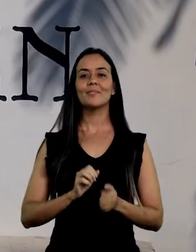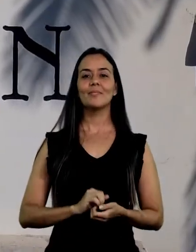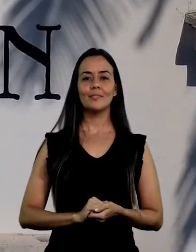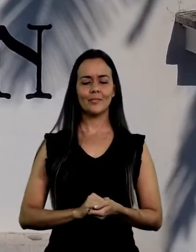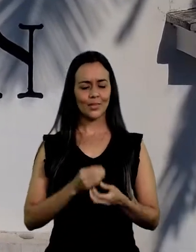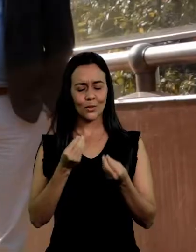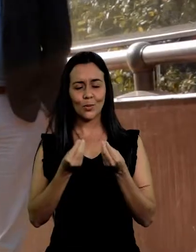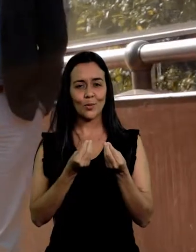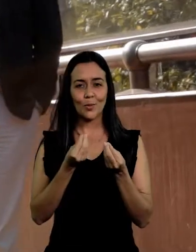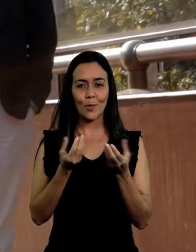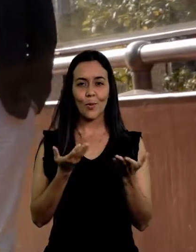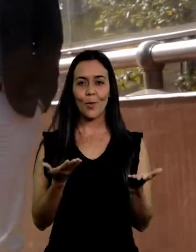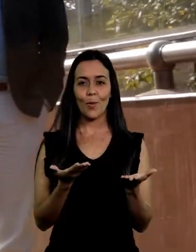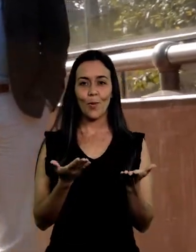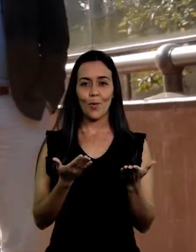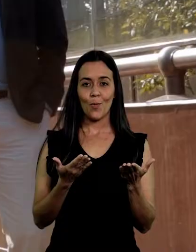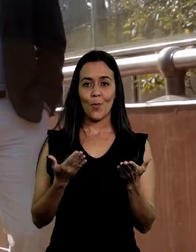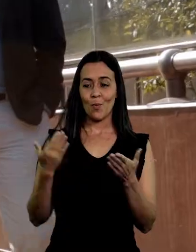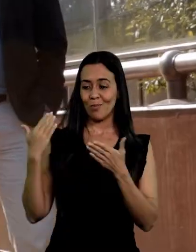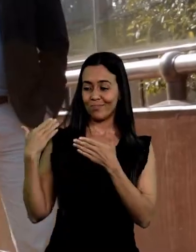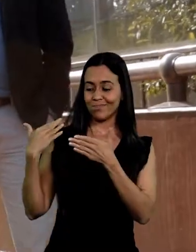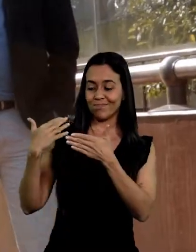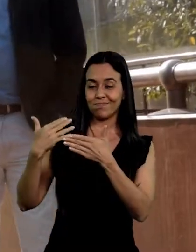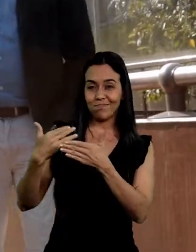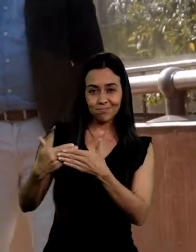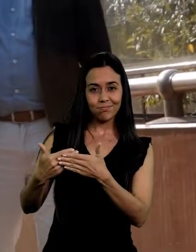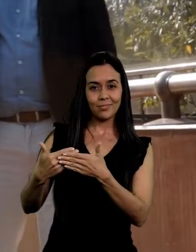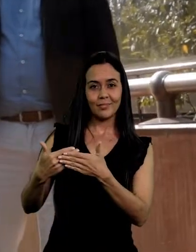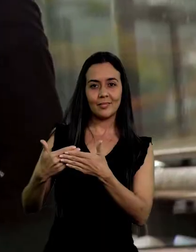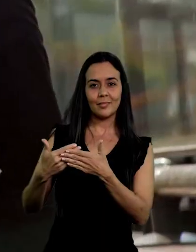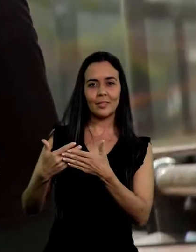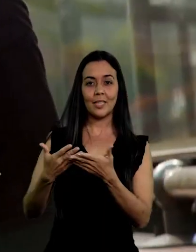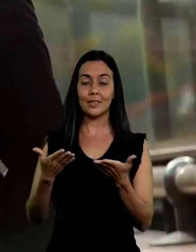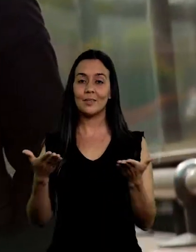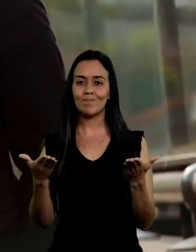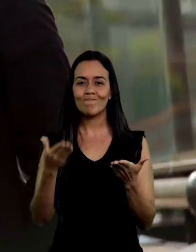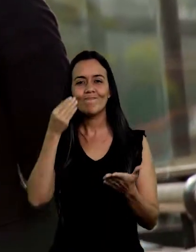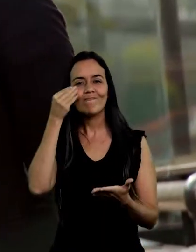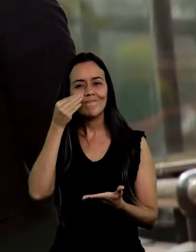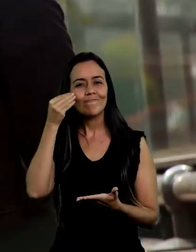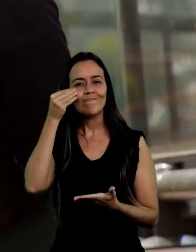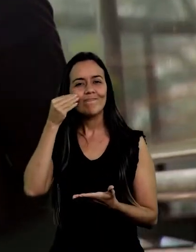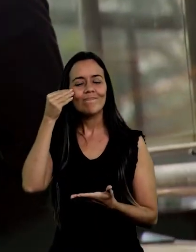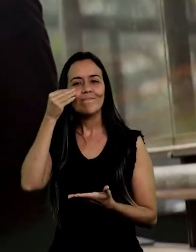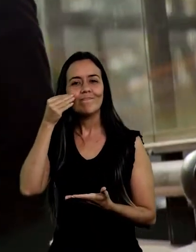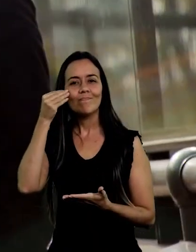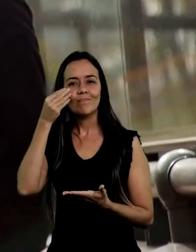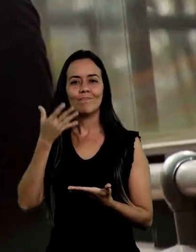Como é que tá atravessando aí esse, esse momento agora? Tá sendo, né, uma experiência